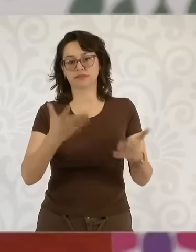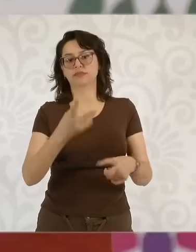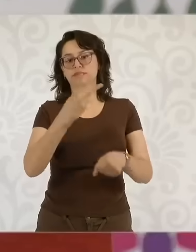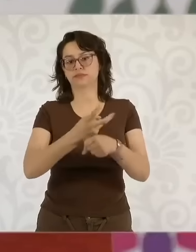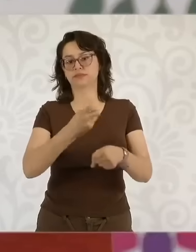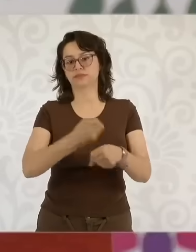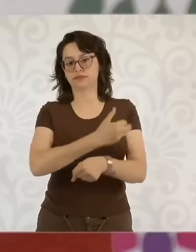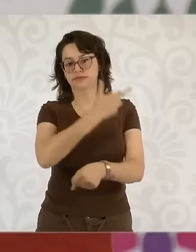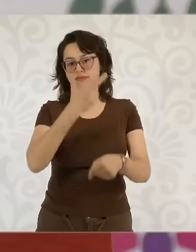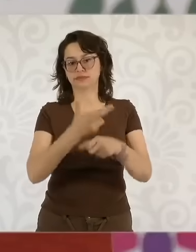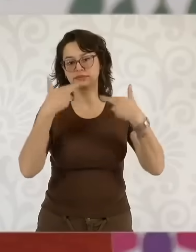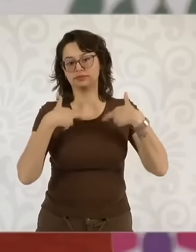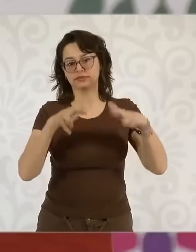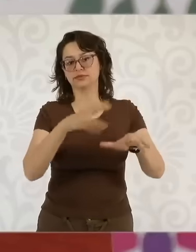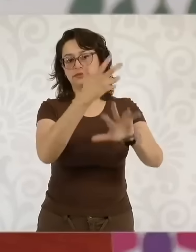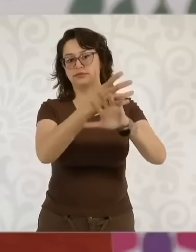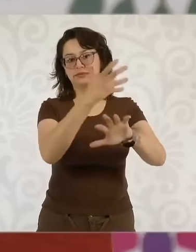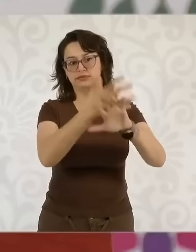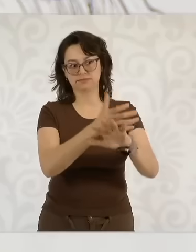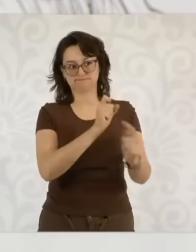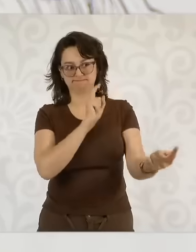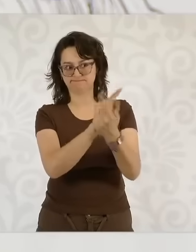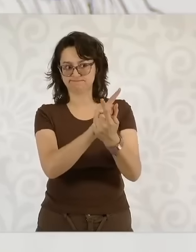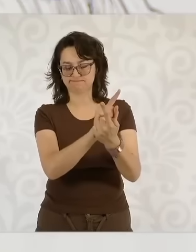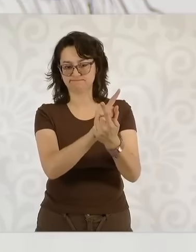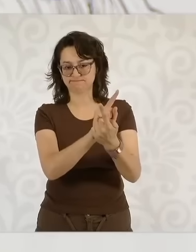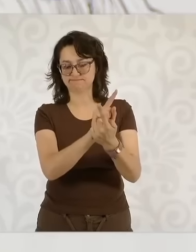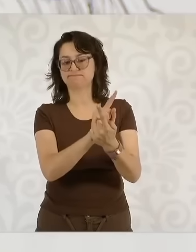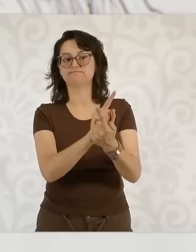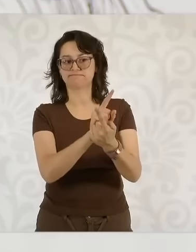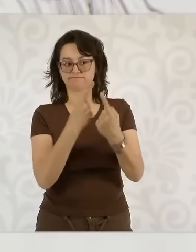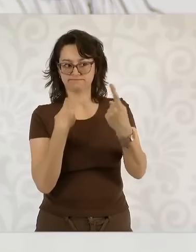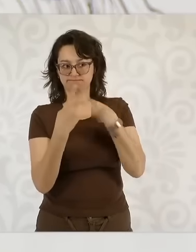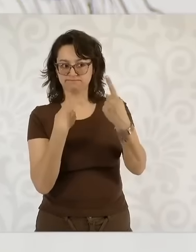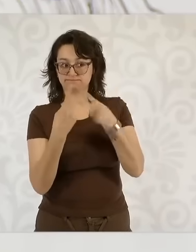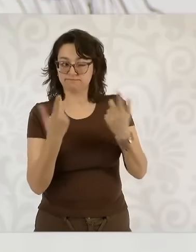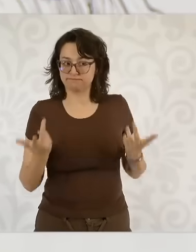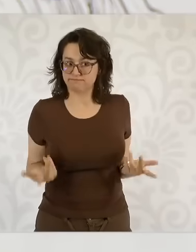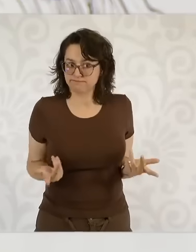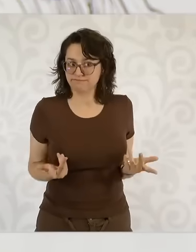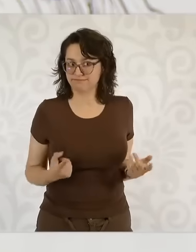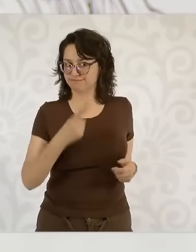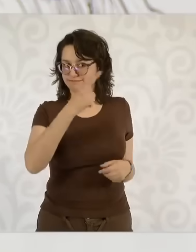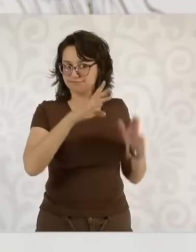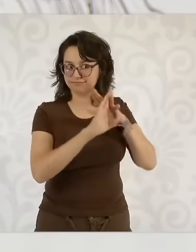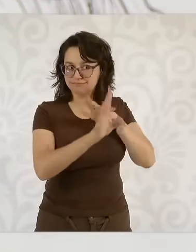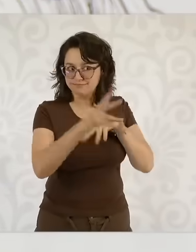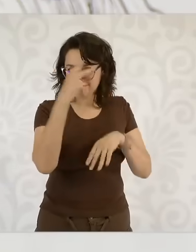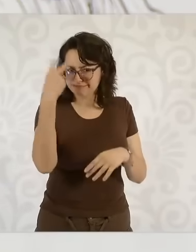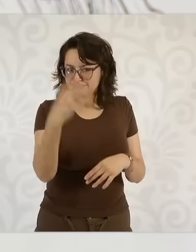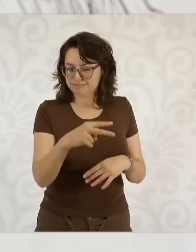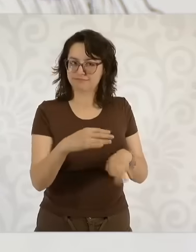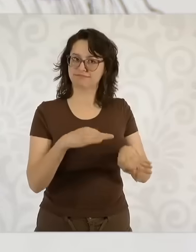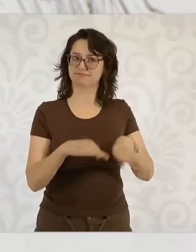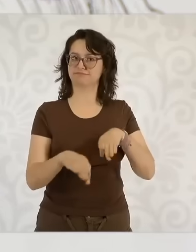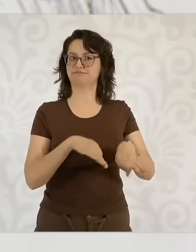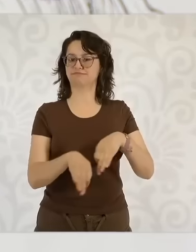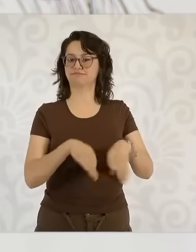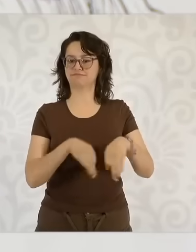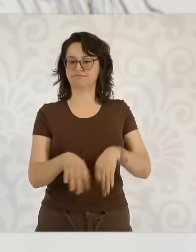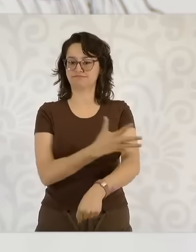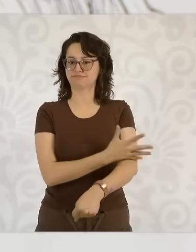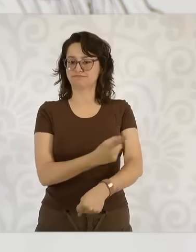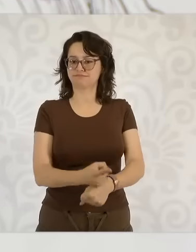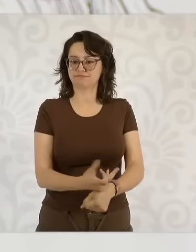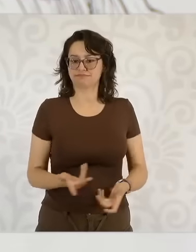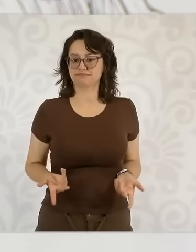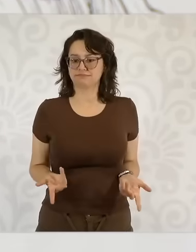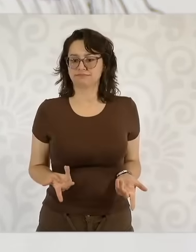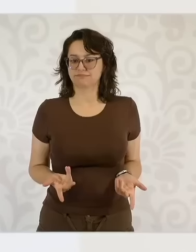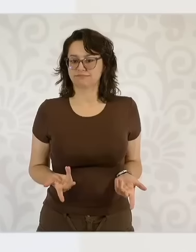Estado de los Estados Unidos pues a decir que los mexicanos allá son personas honestas trabajadoras